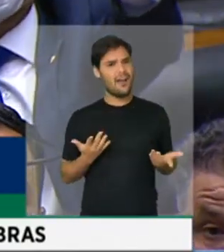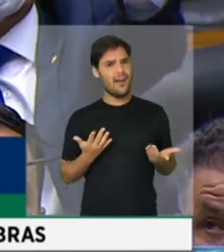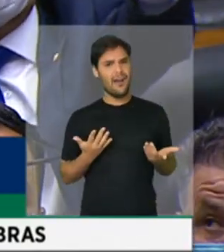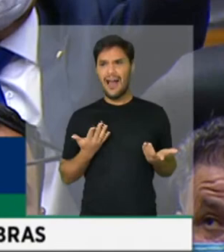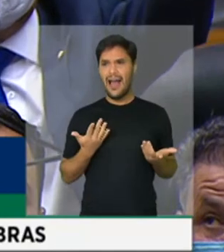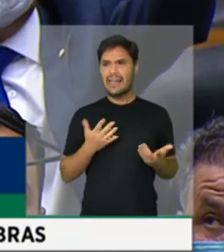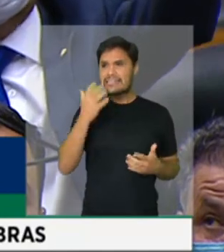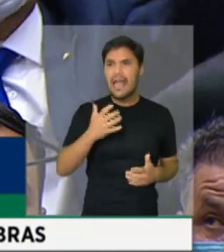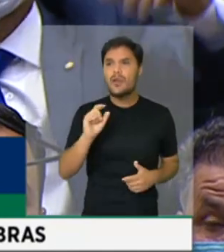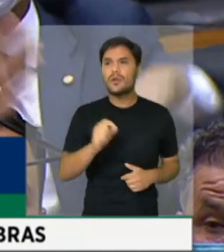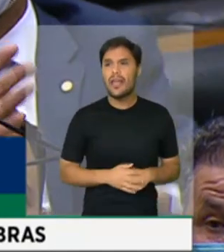CHATA PARA "PORRA", EU DISSE GRAÇAS A DEUS NO MOMENTO, NO